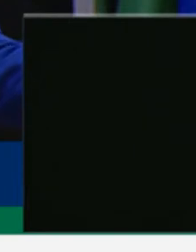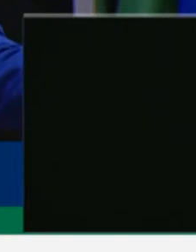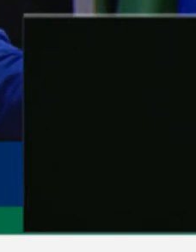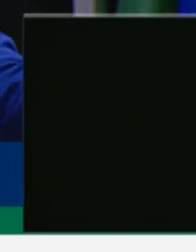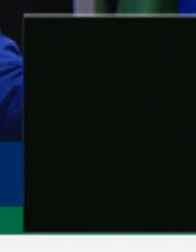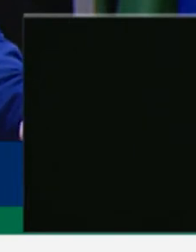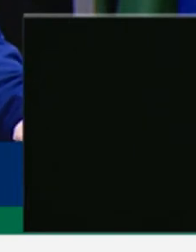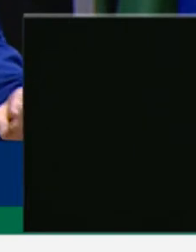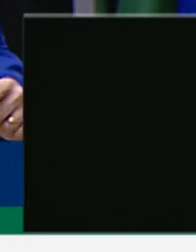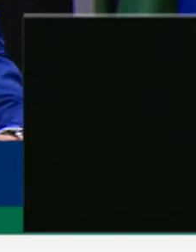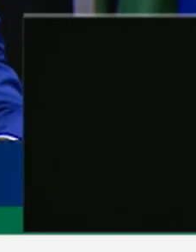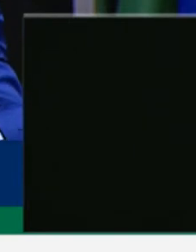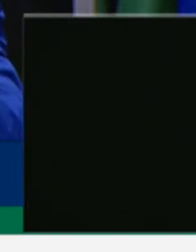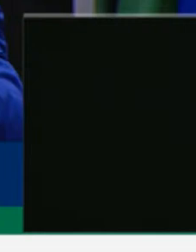BRASIL É O QUARTO PAÍS EM